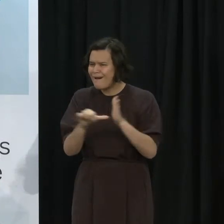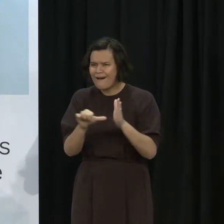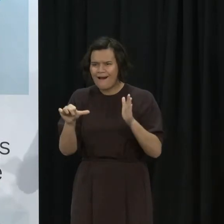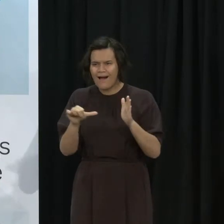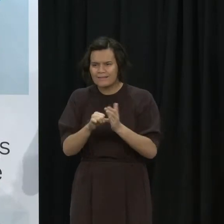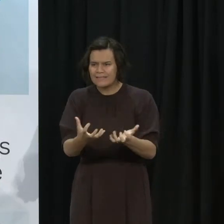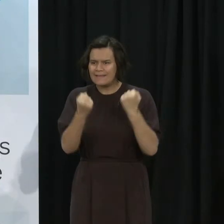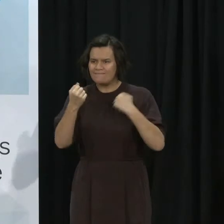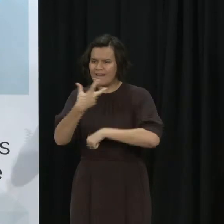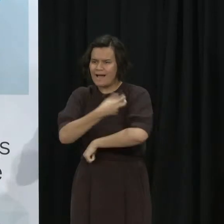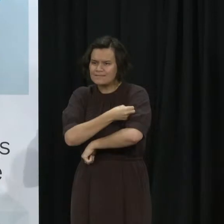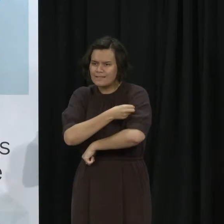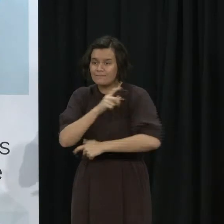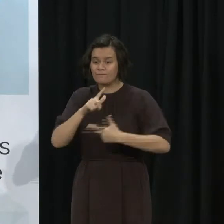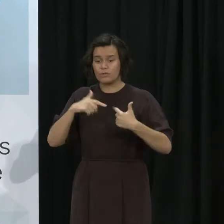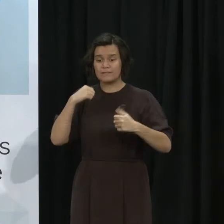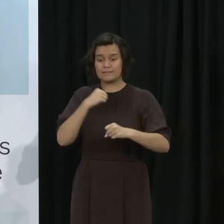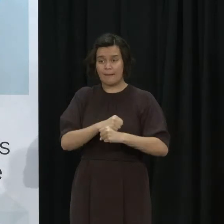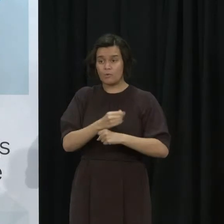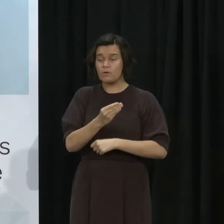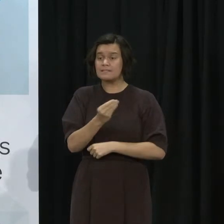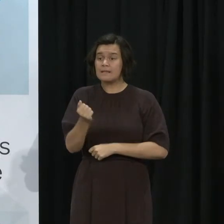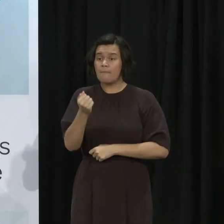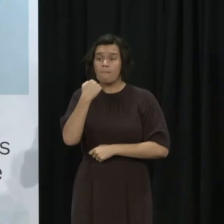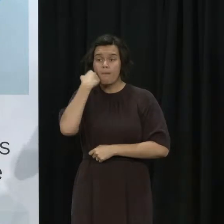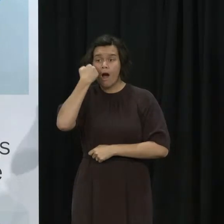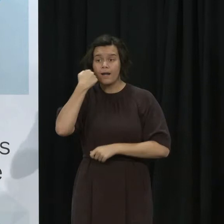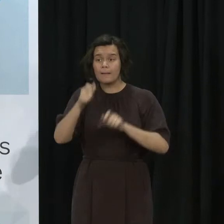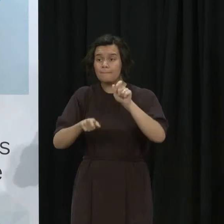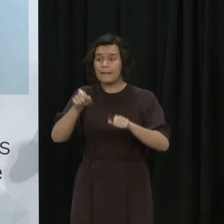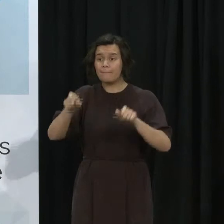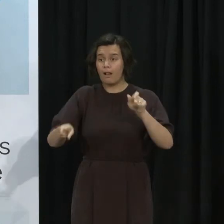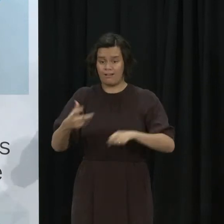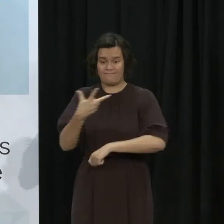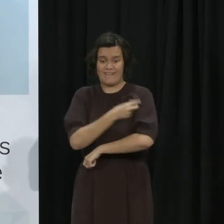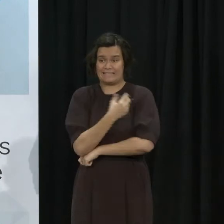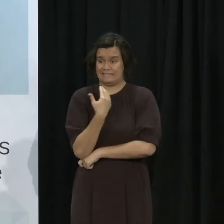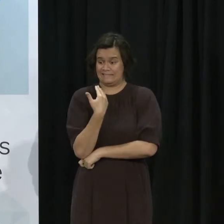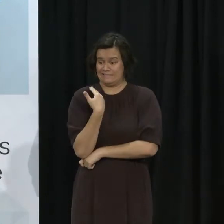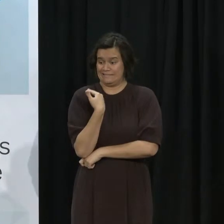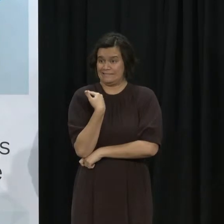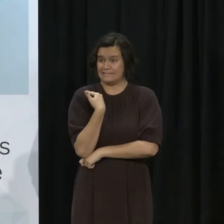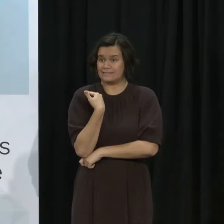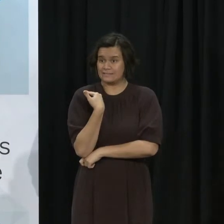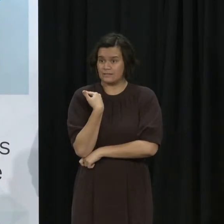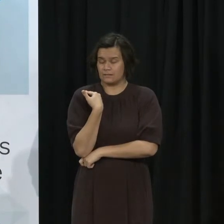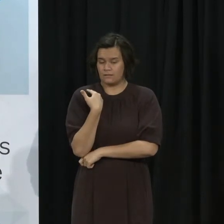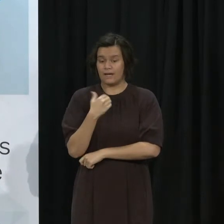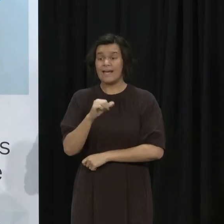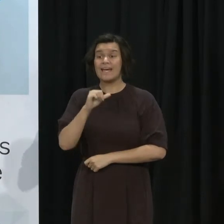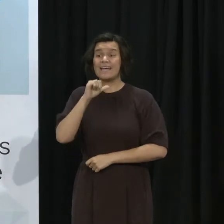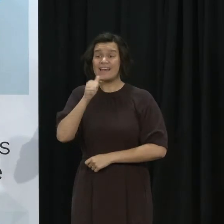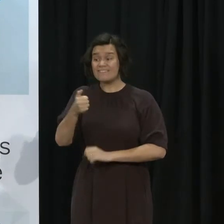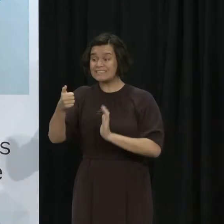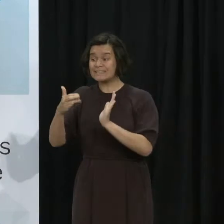whakatakotohia e matou etahi waa mo tera katahi ano ka